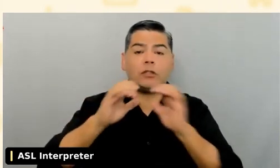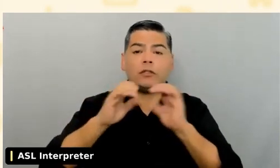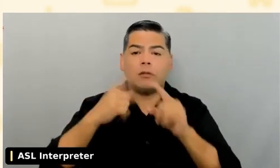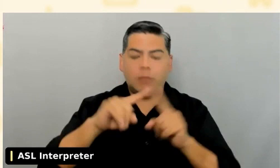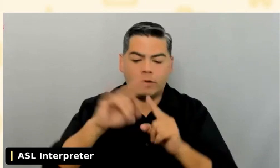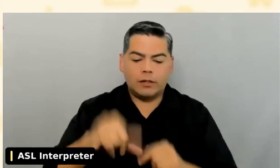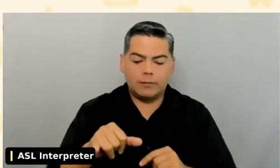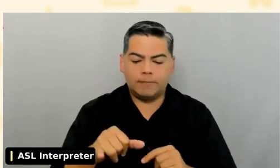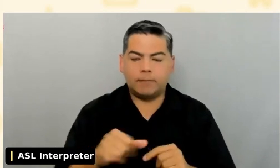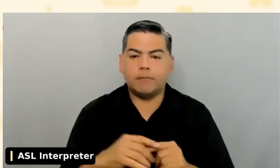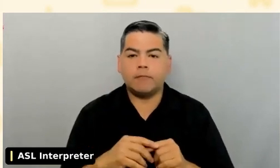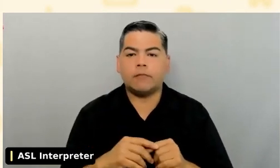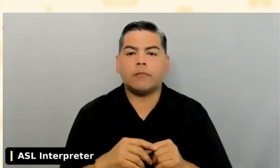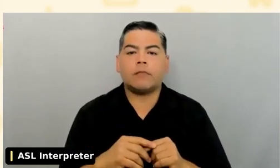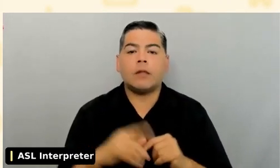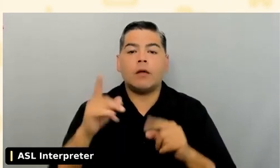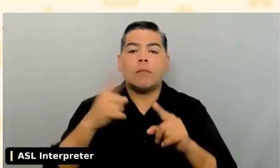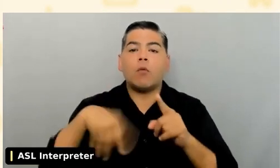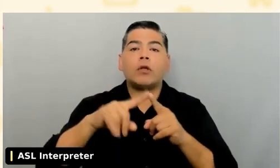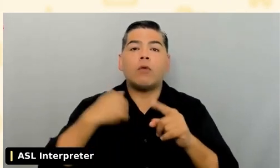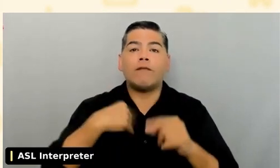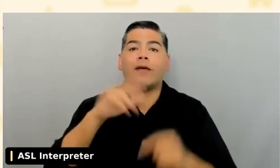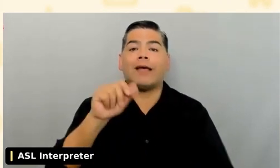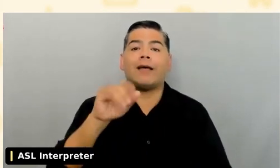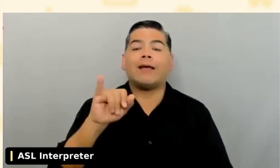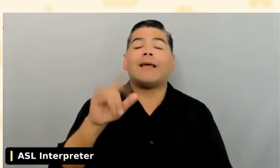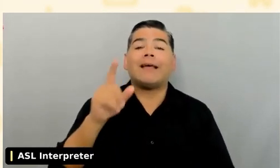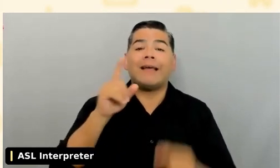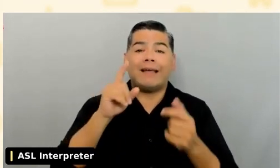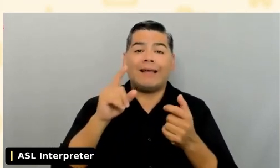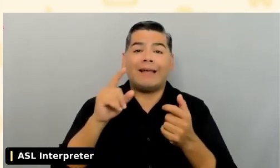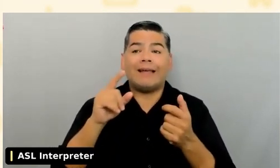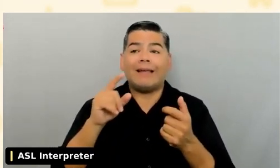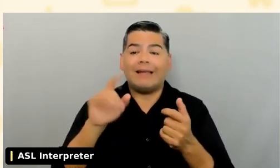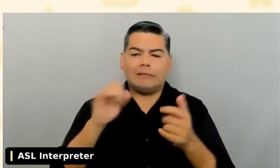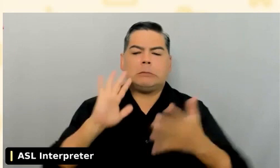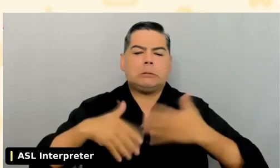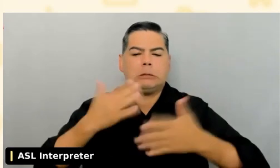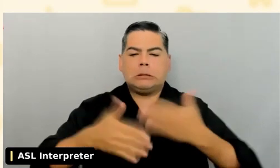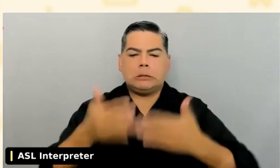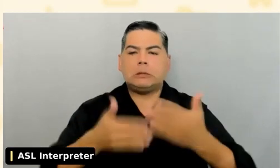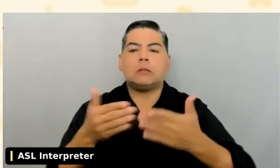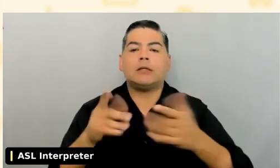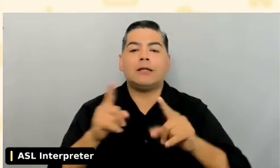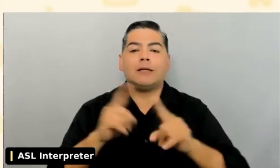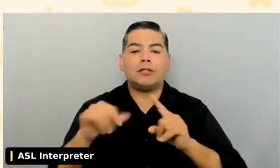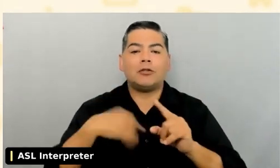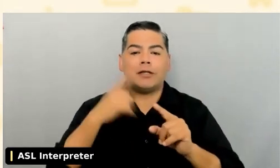Pero cuando se trata de IA, está llegando, pero es sólo tan inteligente como la gente que la programa.